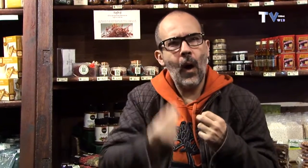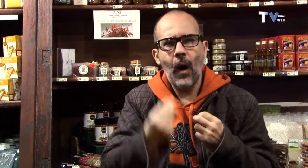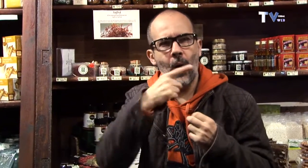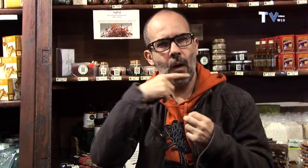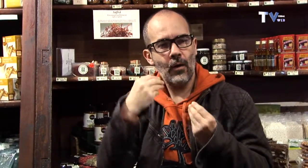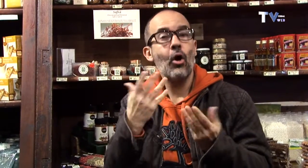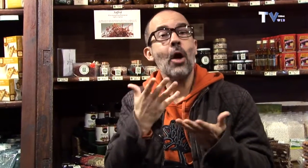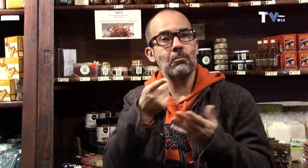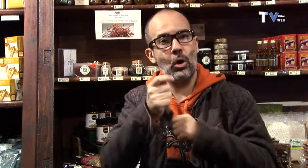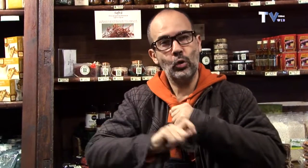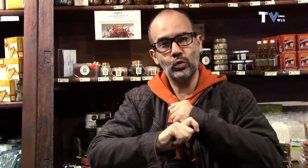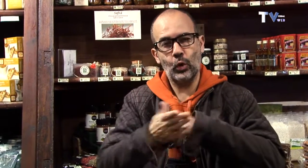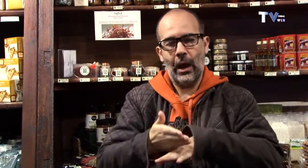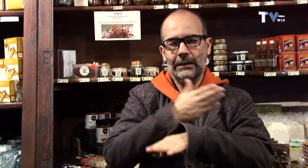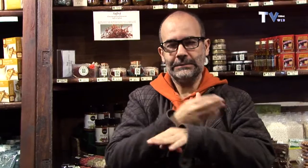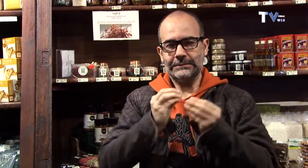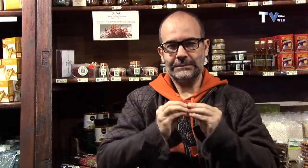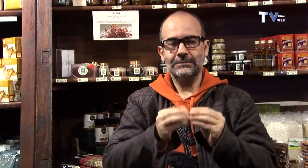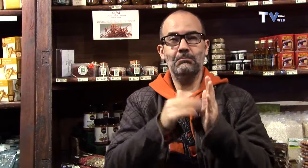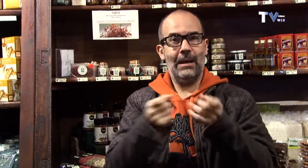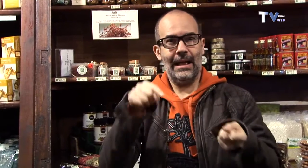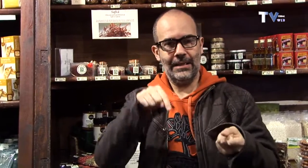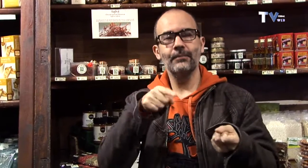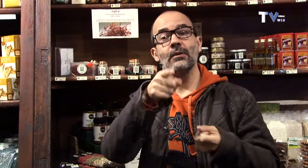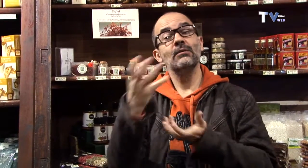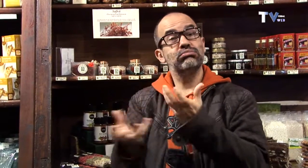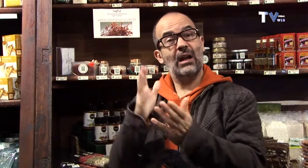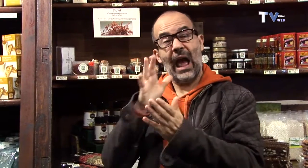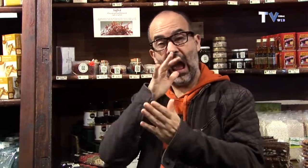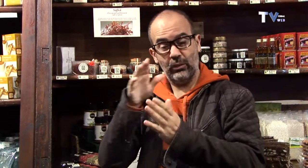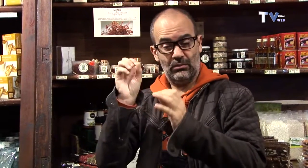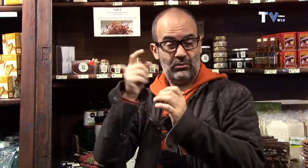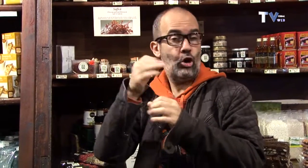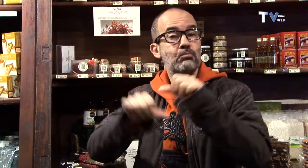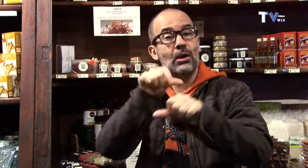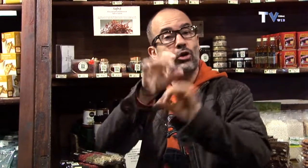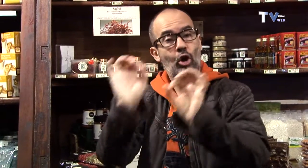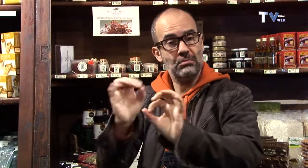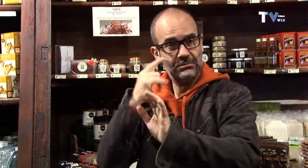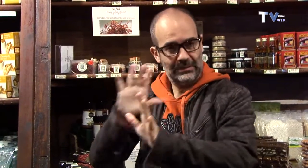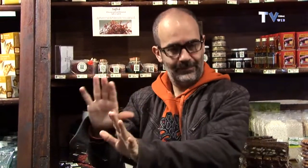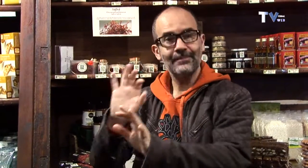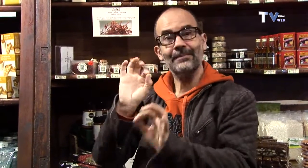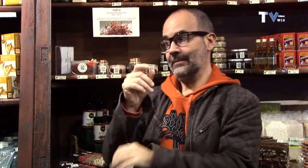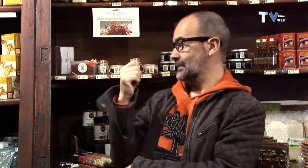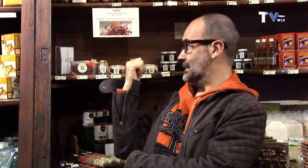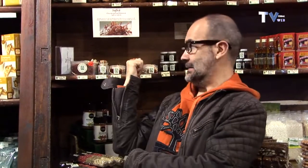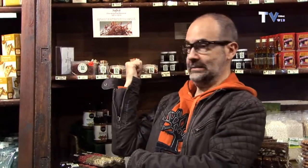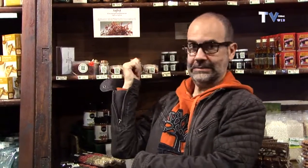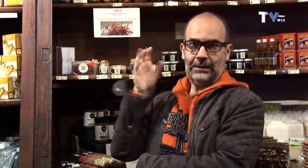Si queréis hacer una paella buena de verdad para la familia, os explicaré la estrategia para hacerla.